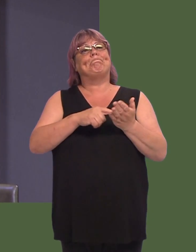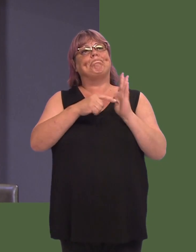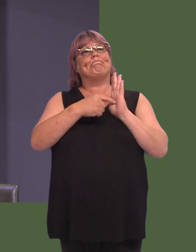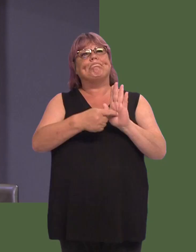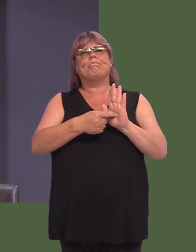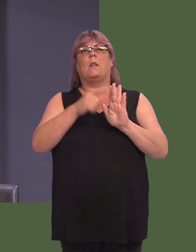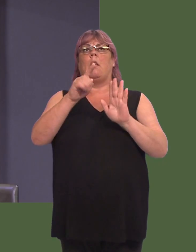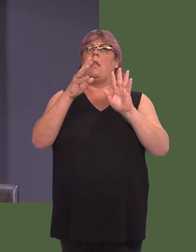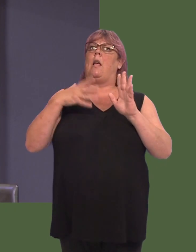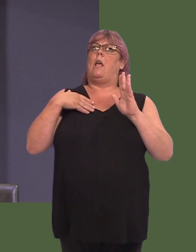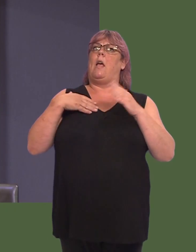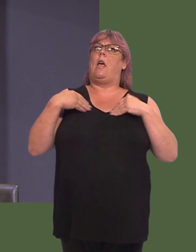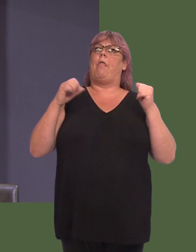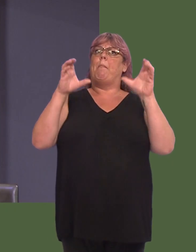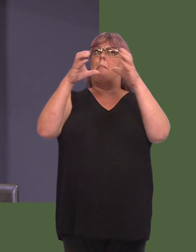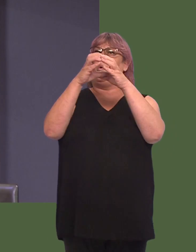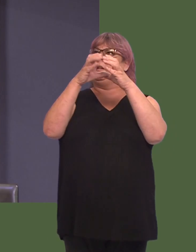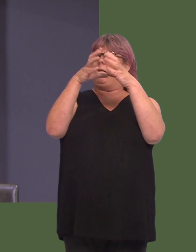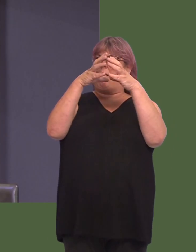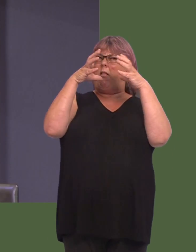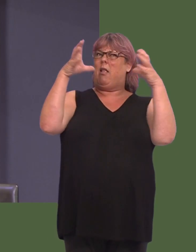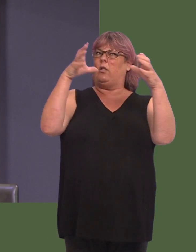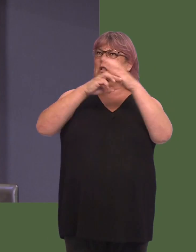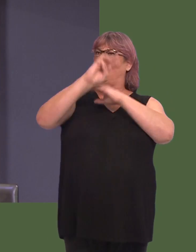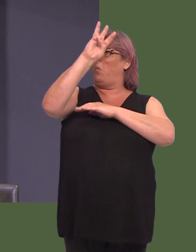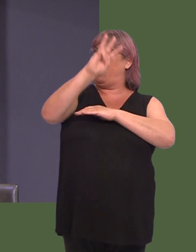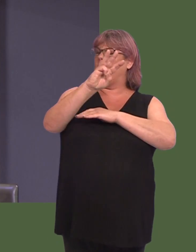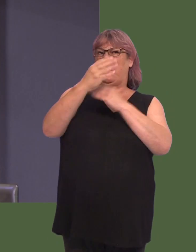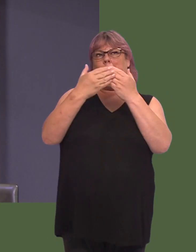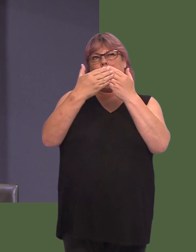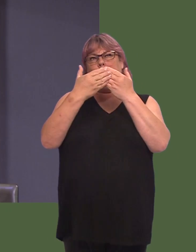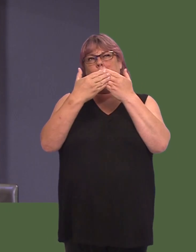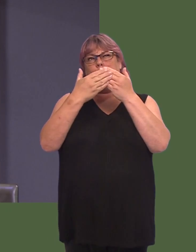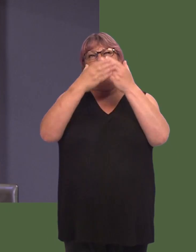Ond dros y tair blynedd diwethaf mae e wedi bod mewn mesurau arbennig ac felly mae e wedi